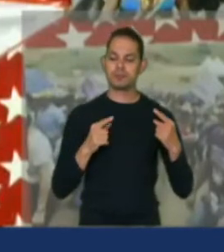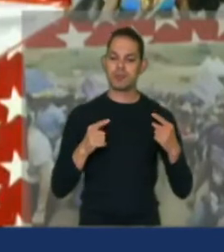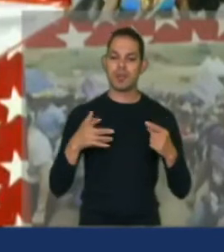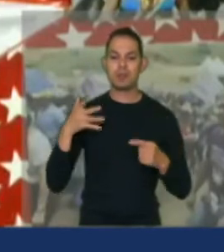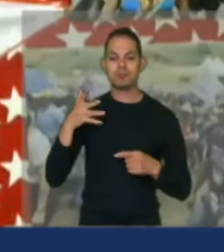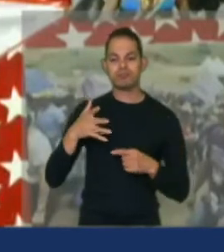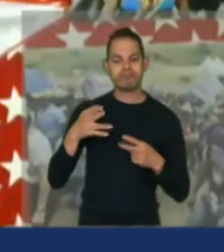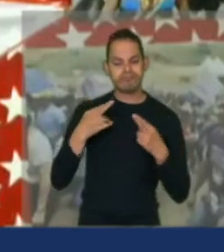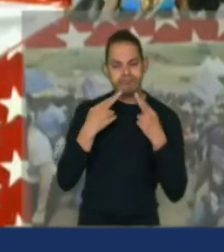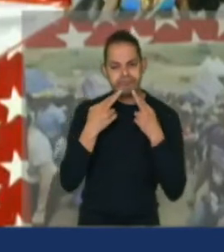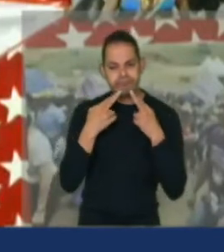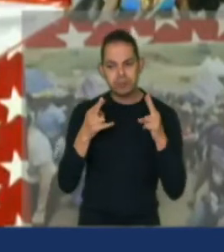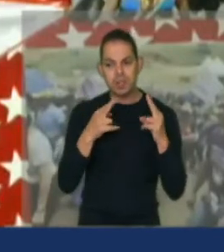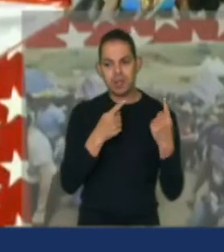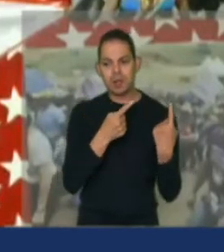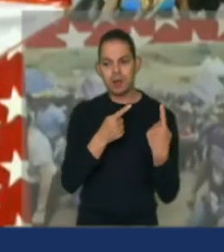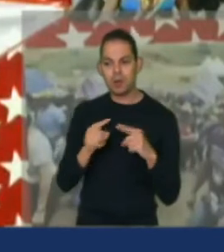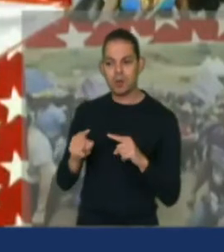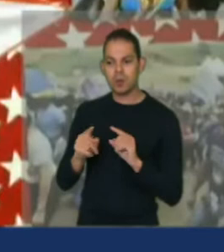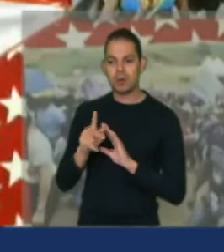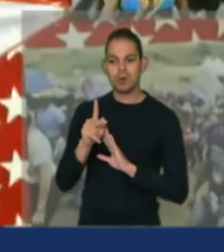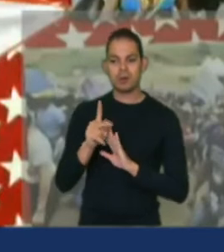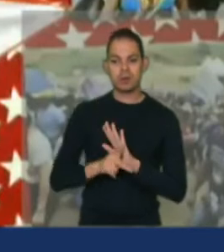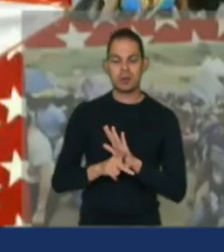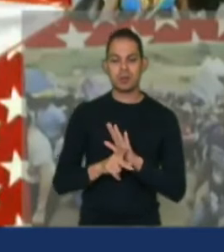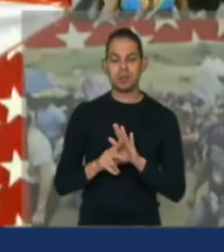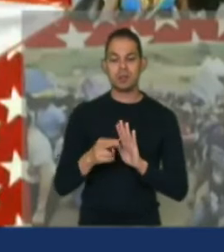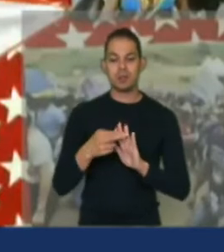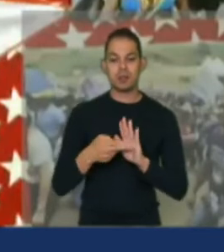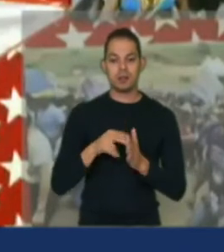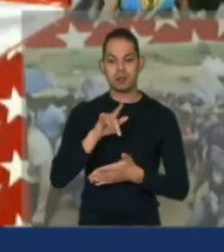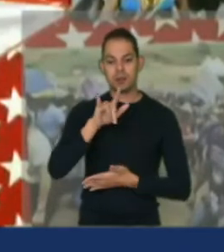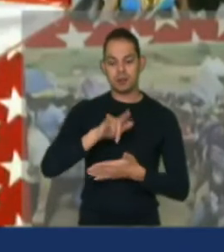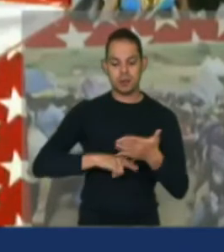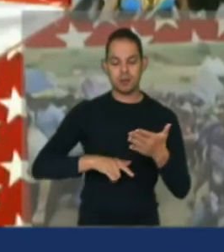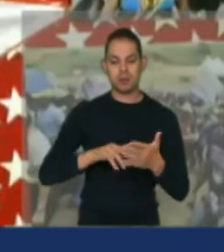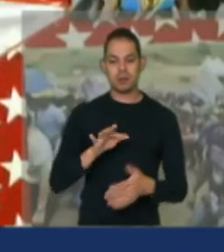MEU PROTESTO CONTRA O PROJETO DE REGULARIZAÇÃO FUNDIÁRIA APROVADO ONTEM PELA CÂMARA